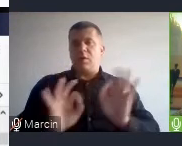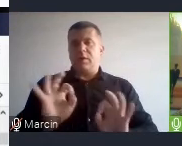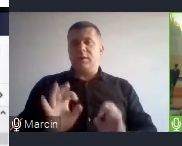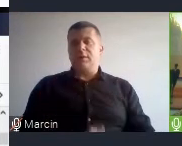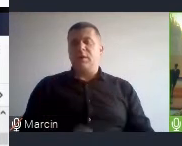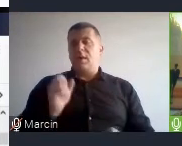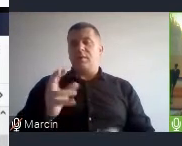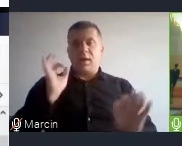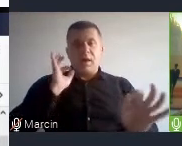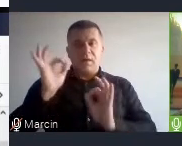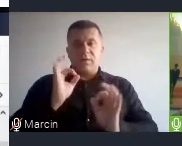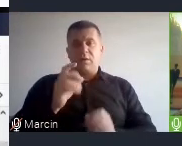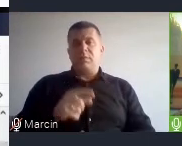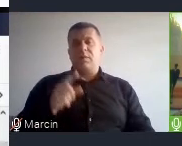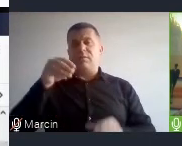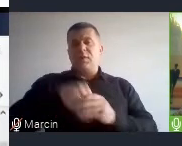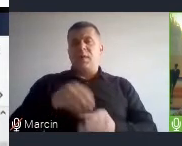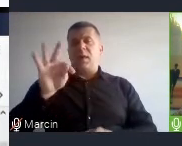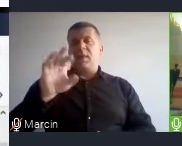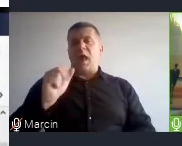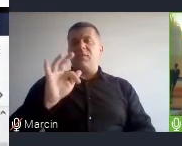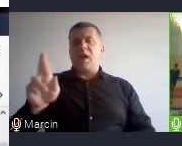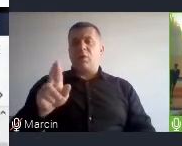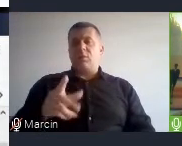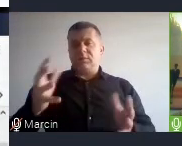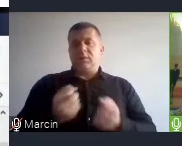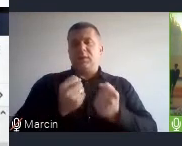Takie informacje Państwo tutaj w taryfikatorze znajdziecie.